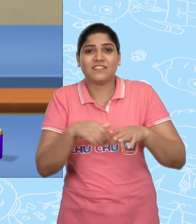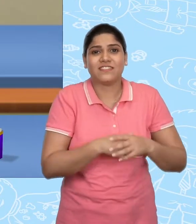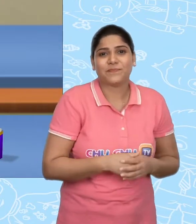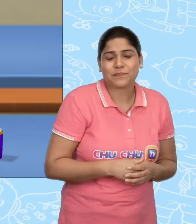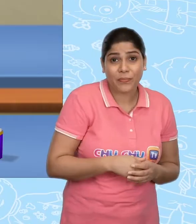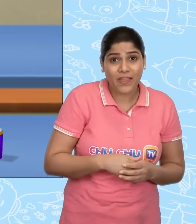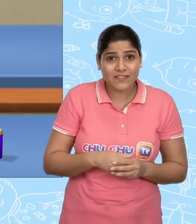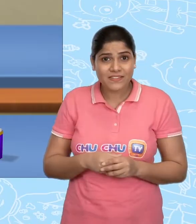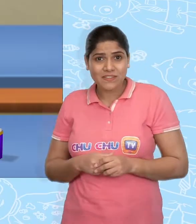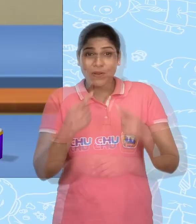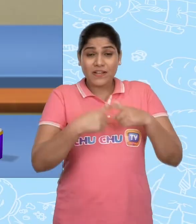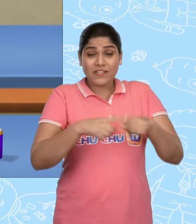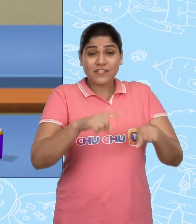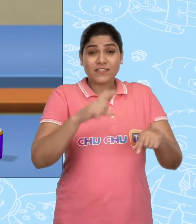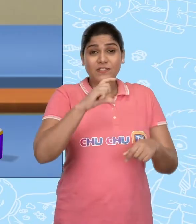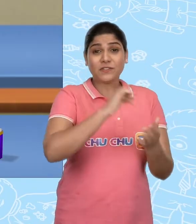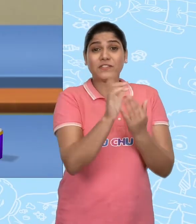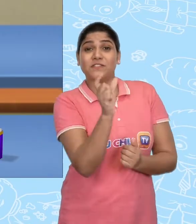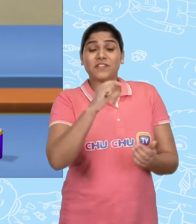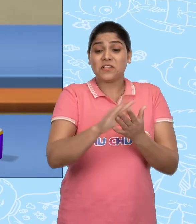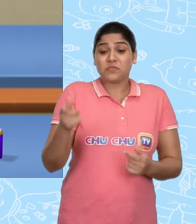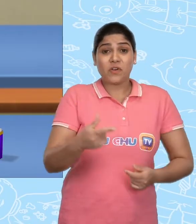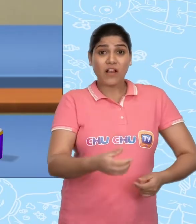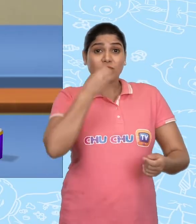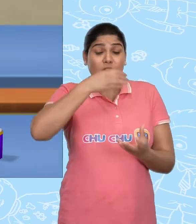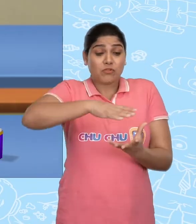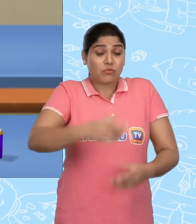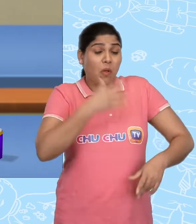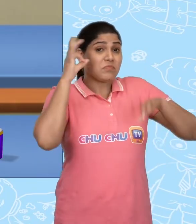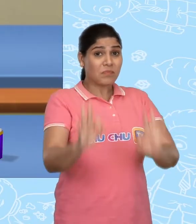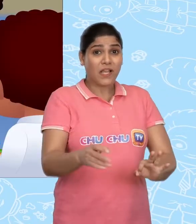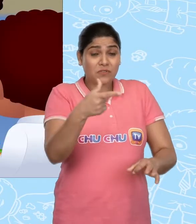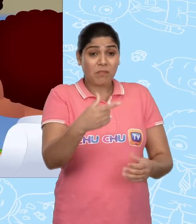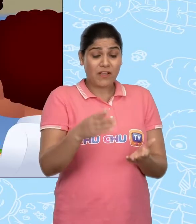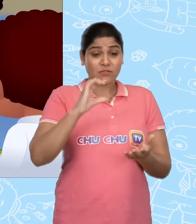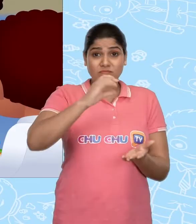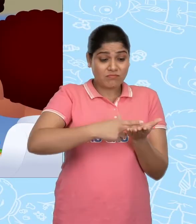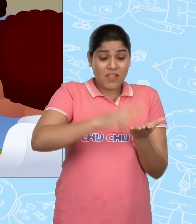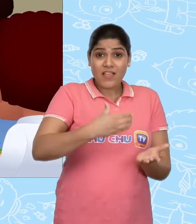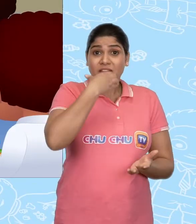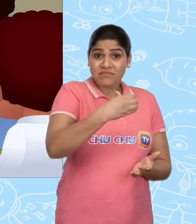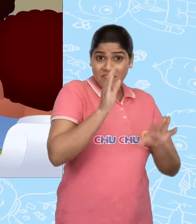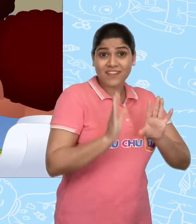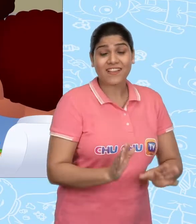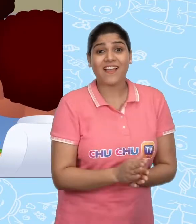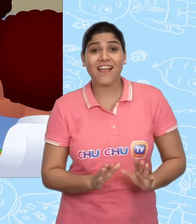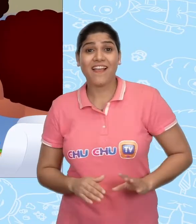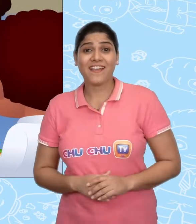पर ChuChu का लंच तो सबसे बढ़ियां है उसके पास तो cheese pizza है